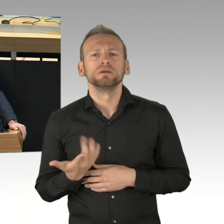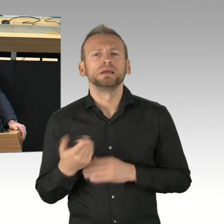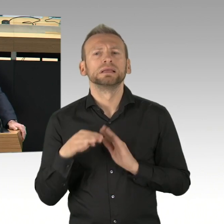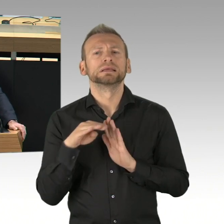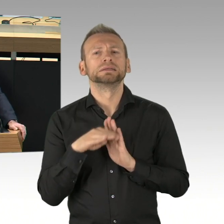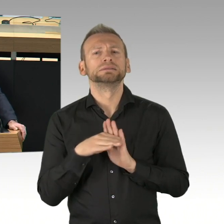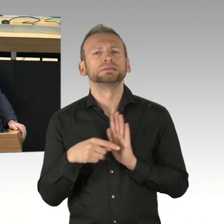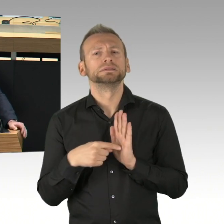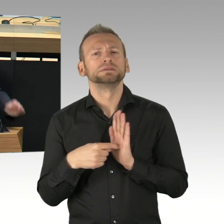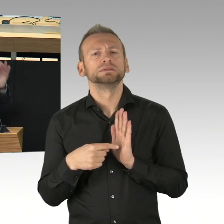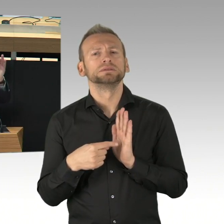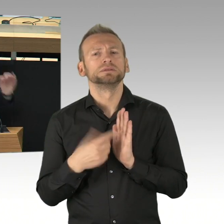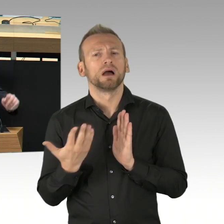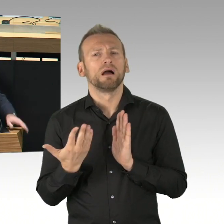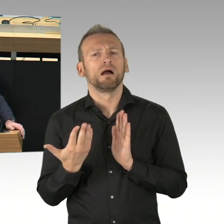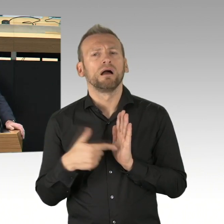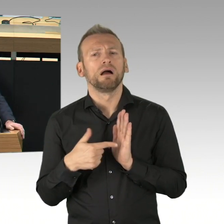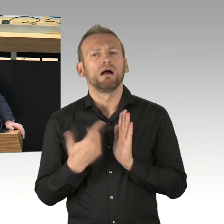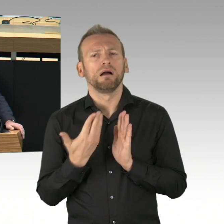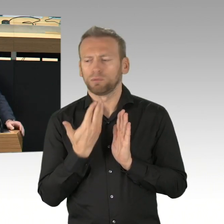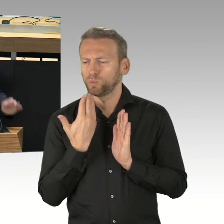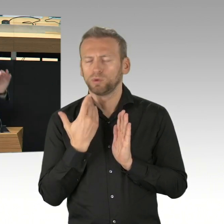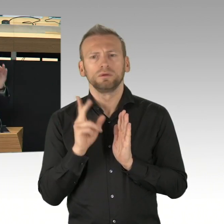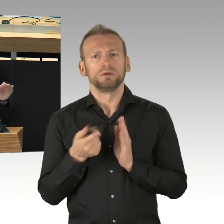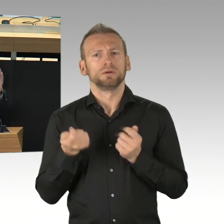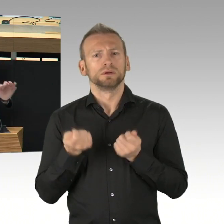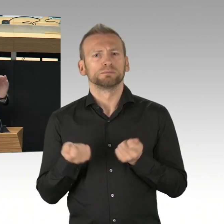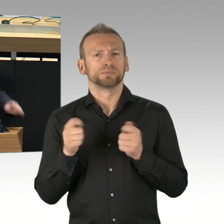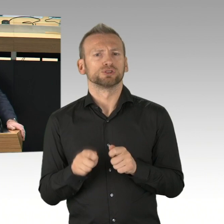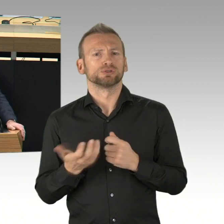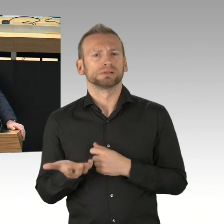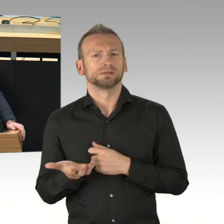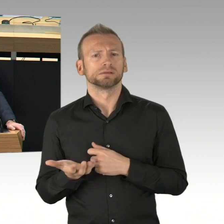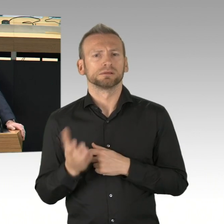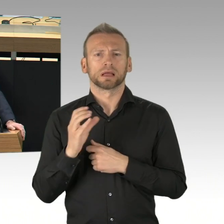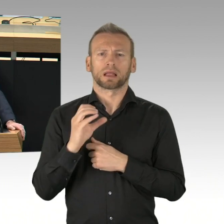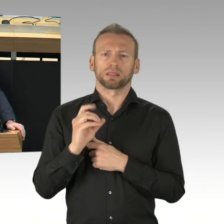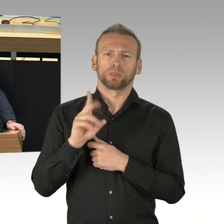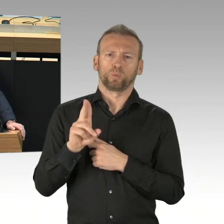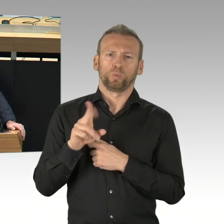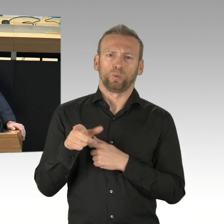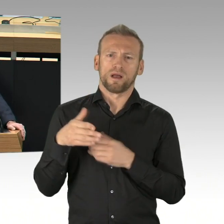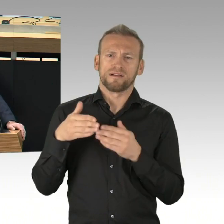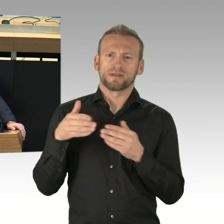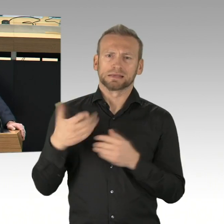In der Hoffnung auf eine schnelle Entscheidung, damit sich nicht die Mieter dieser Stadt zu Klage veranlasst sehen